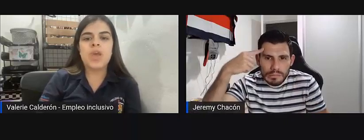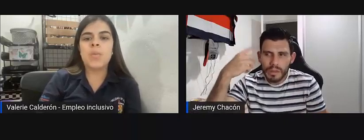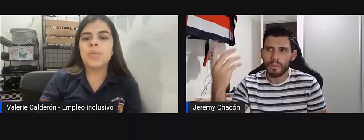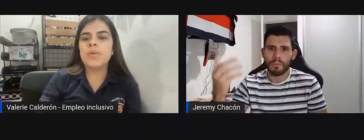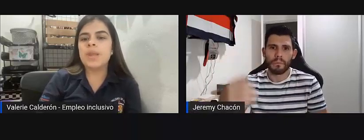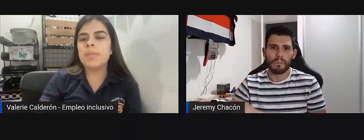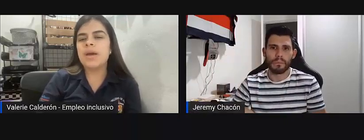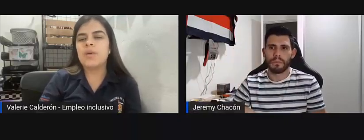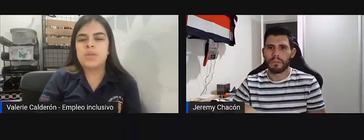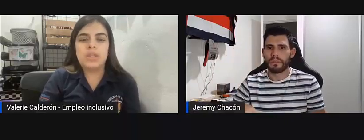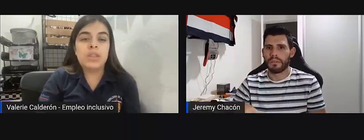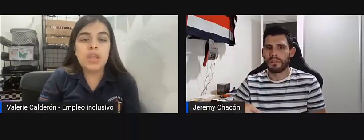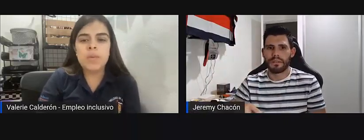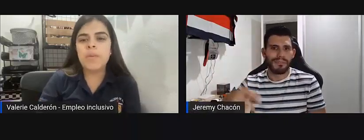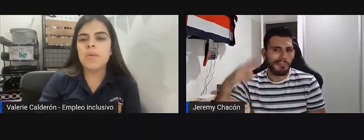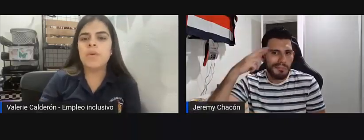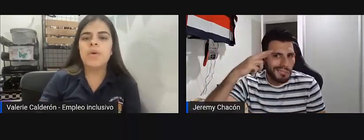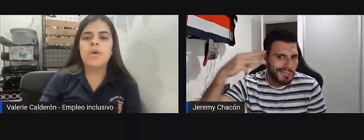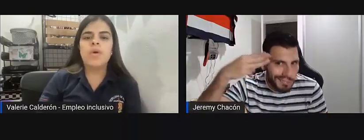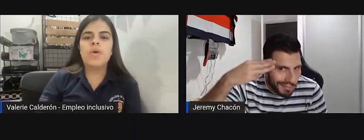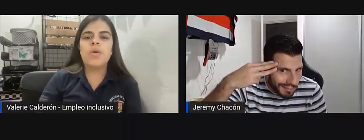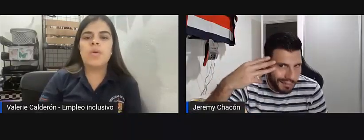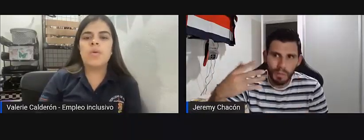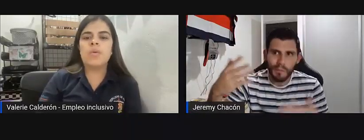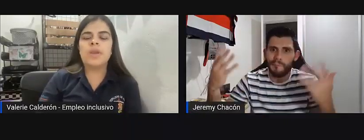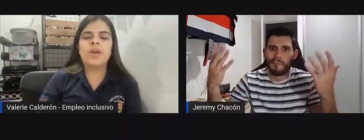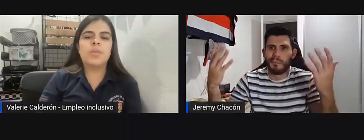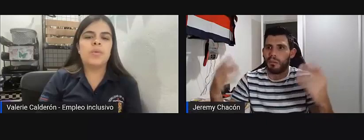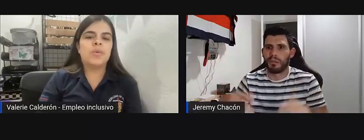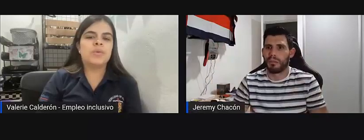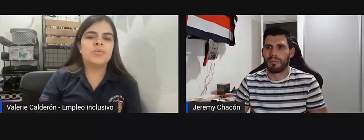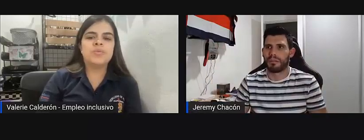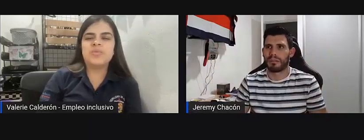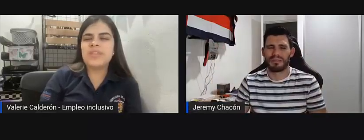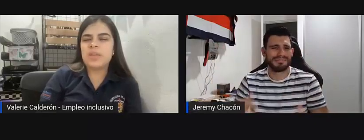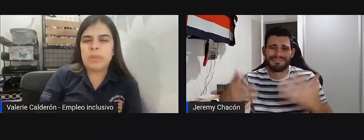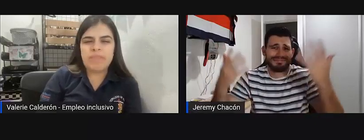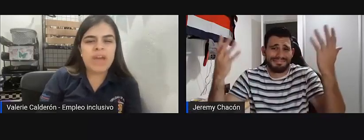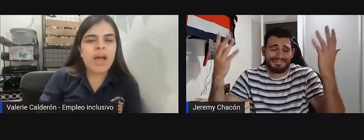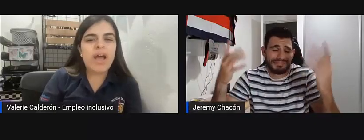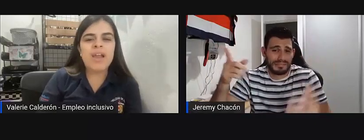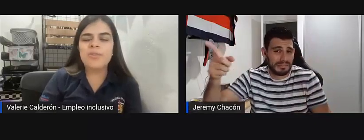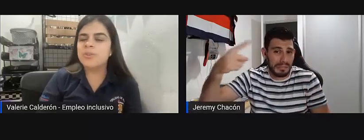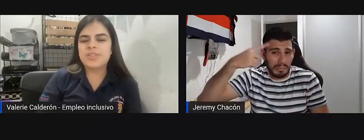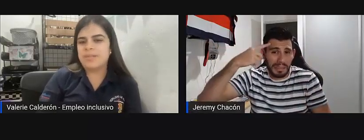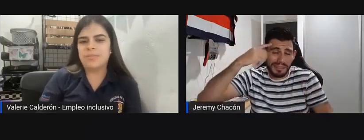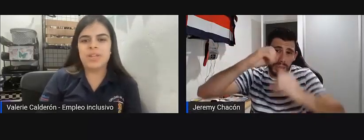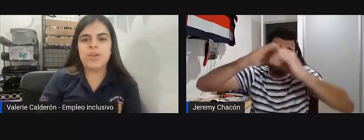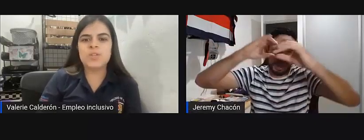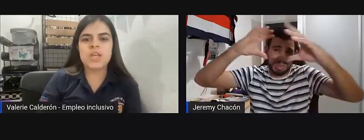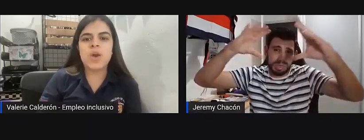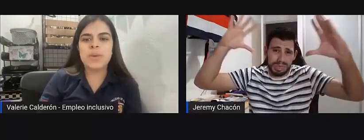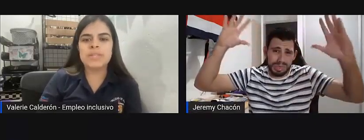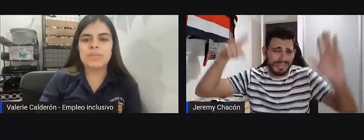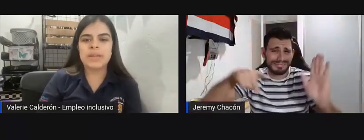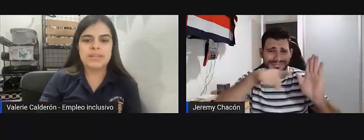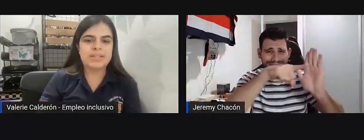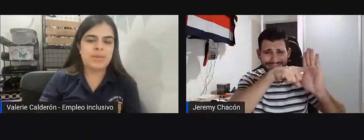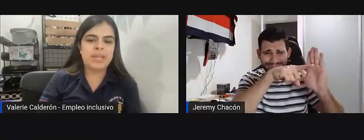sé un problema cognitivo o obra como un retardo mental o no sé pero lo asocian como esa parte se